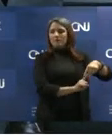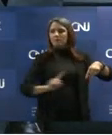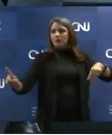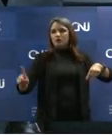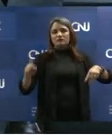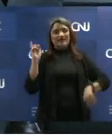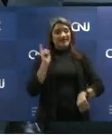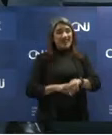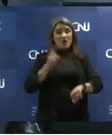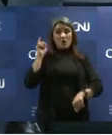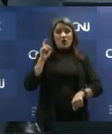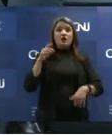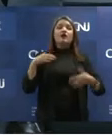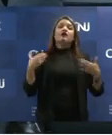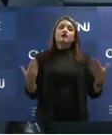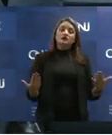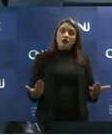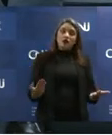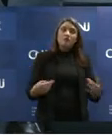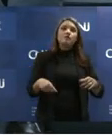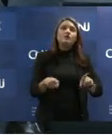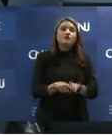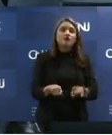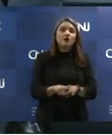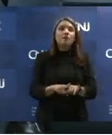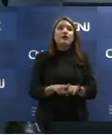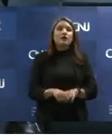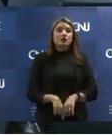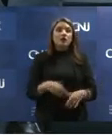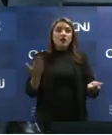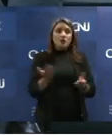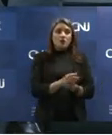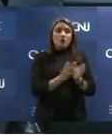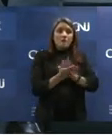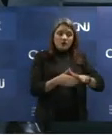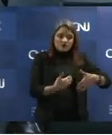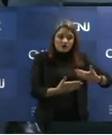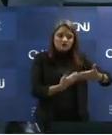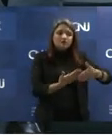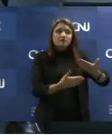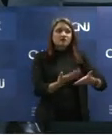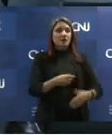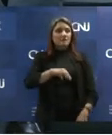Da mesma forma que durante o curso do processo, nem o MP tampouco a defesa